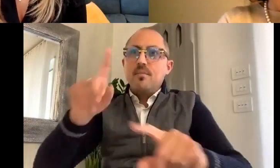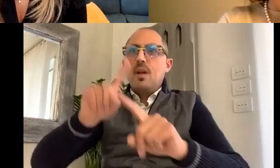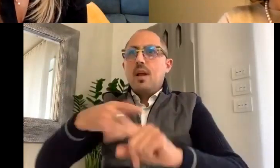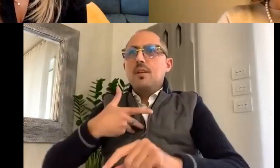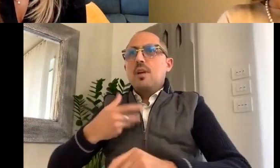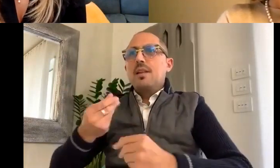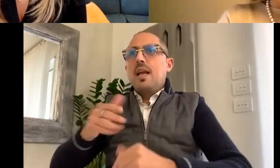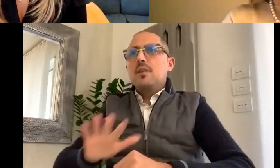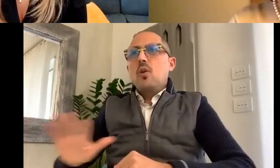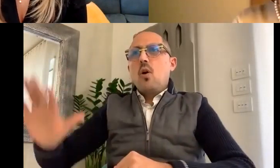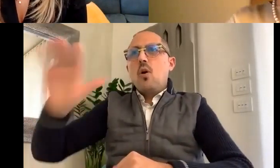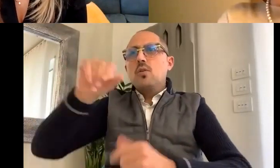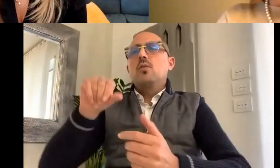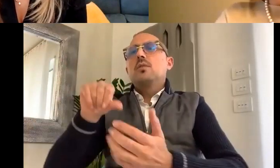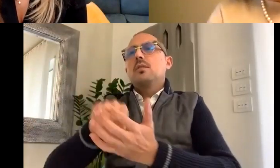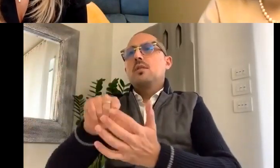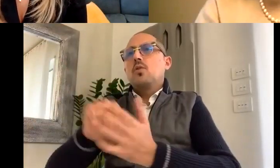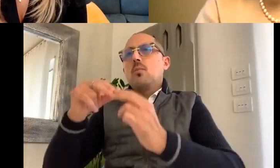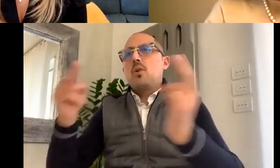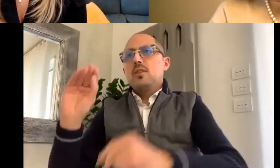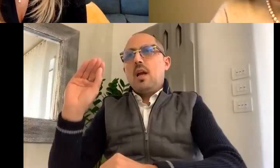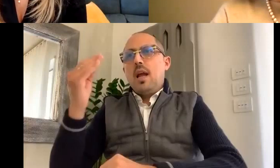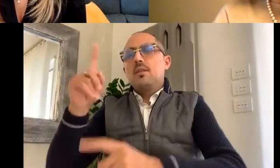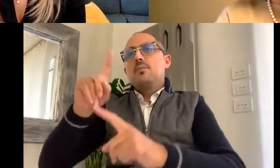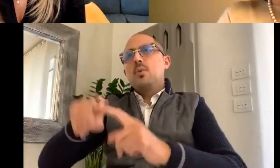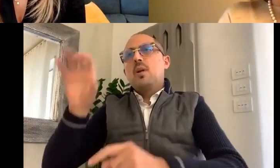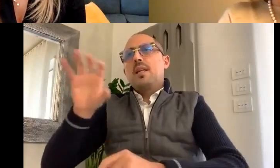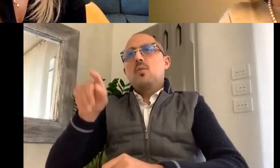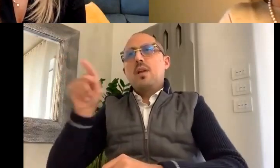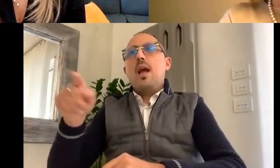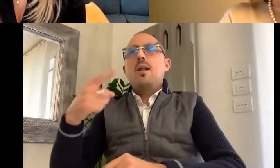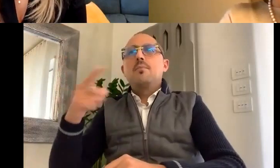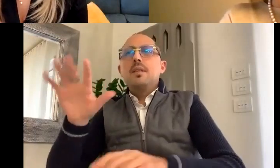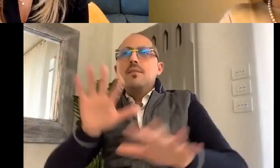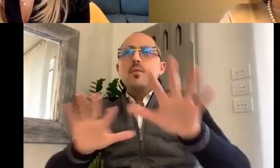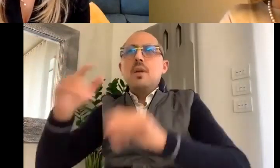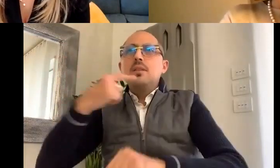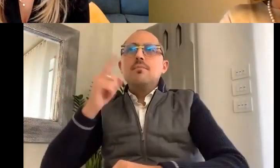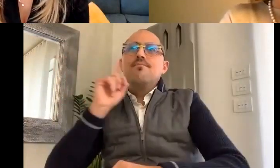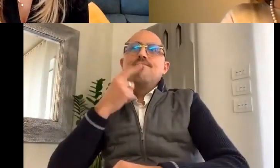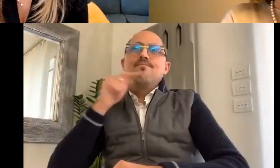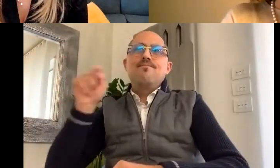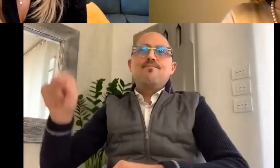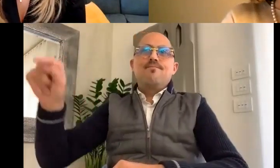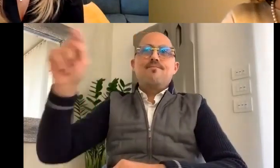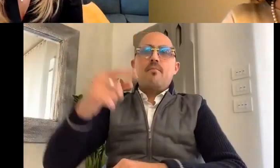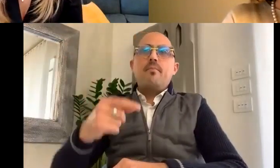passo è stato fatto a livello nazionale. Anche adesso stiamo verificando